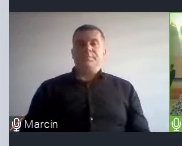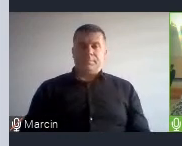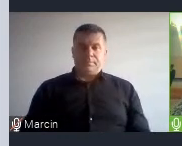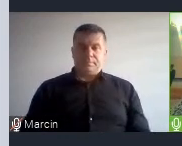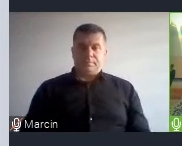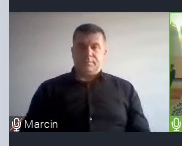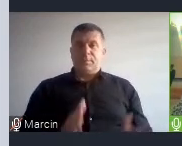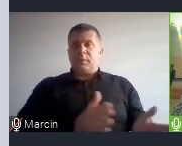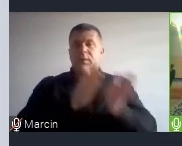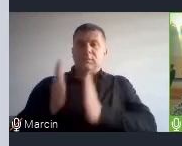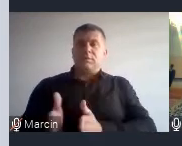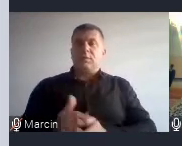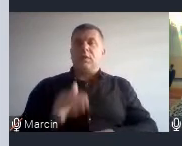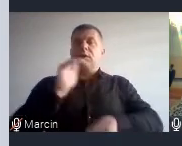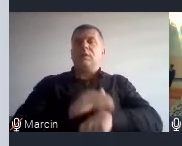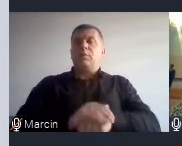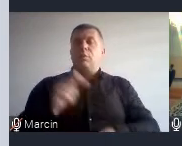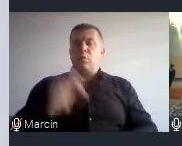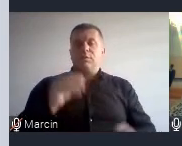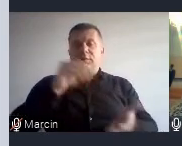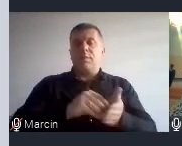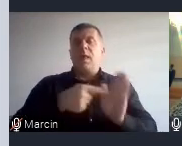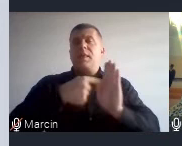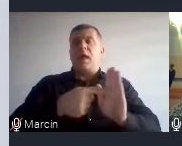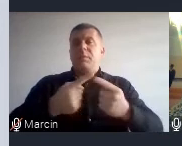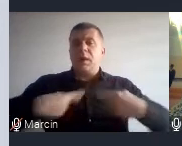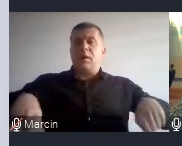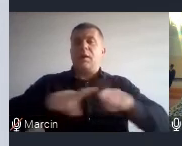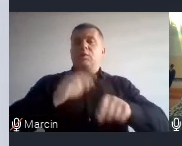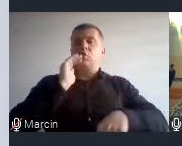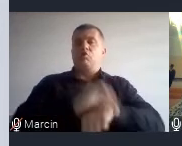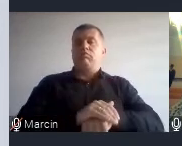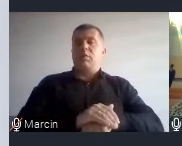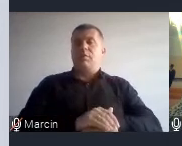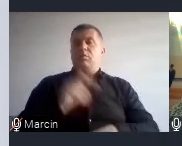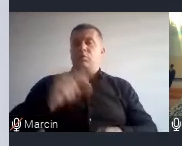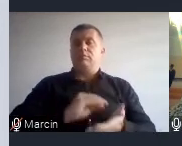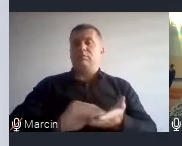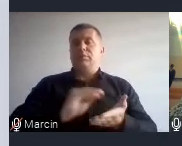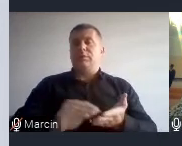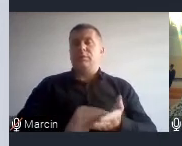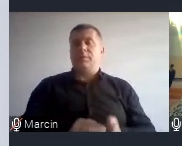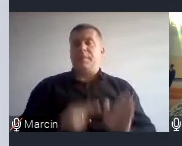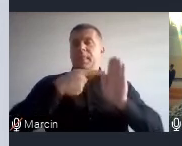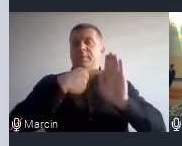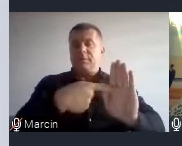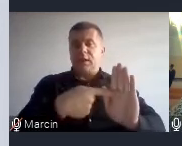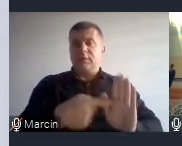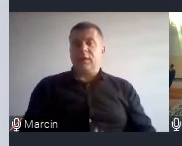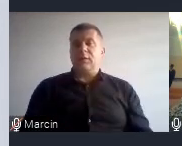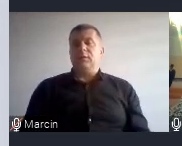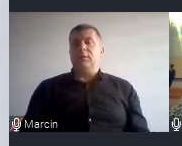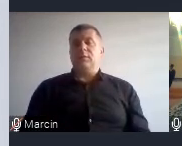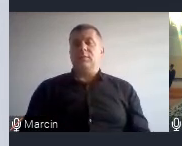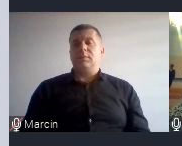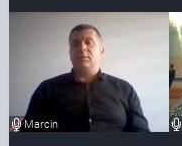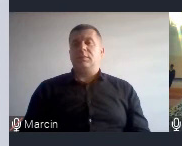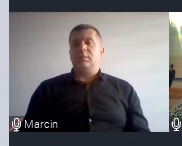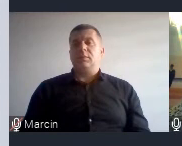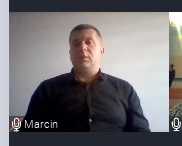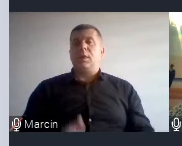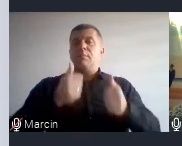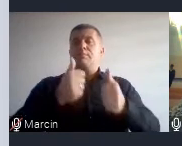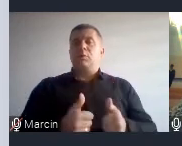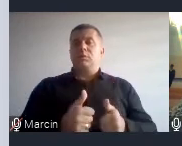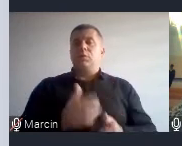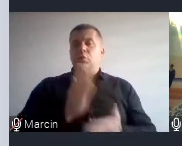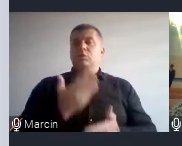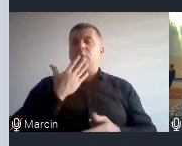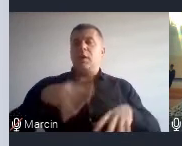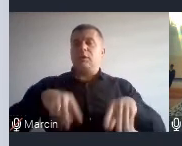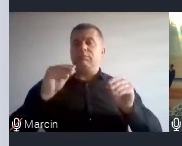Następnie zamówienie ma zamienić termin realizacji umowy, termin realizacji umowy wskazany w postępowaniu, mówiłem już na początku.